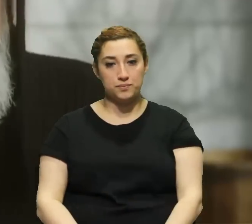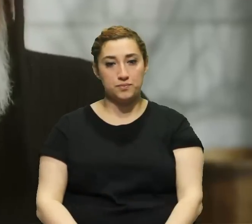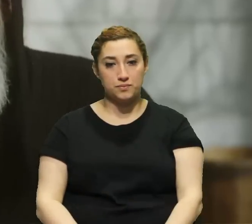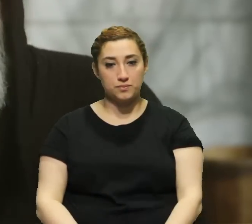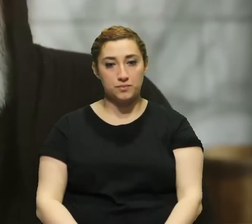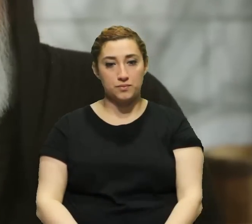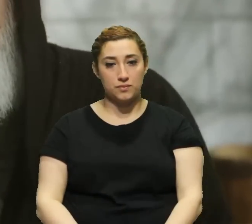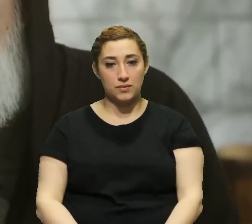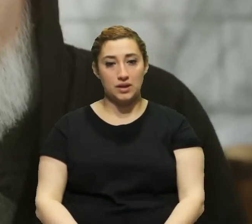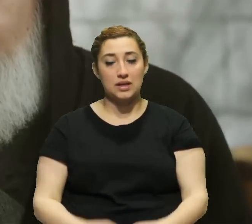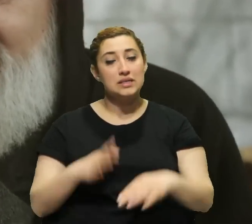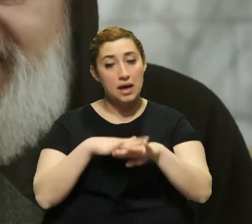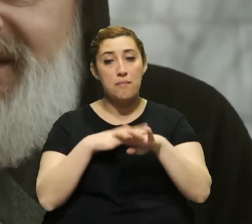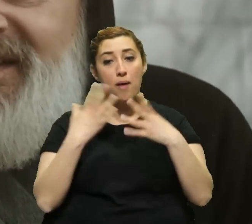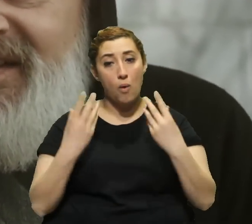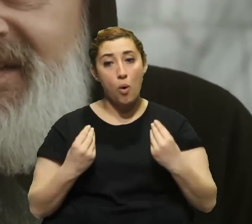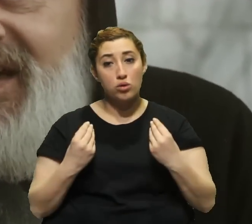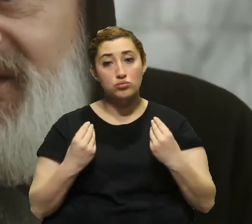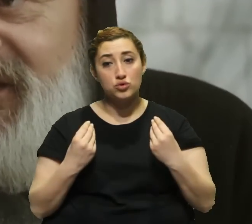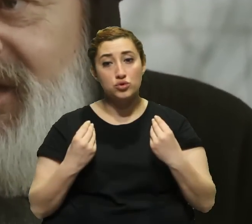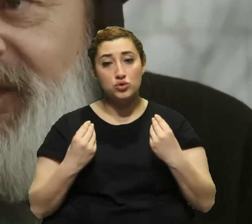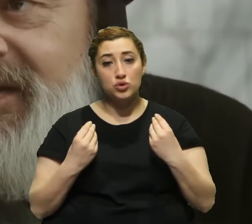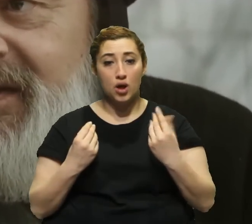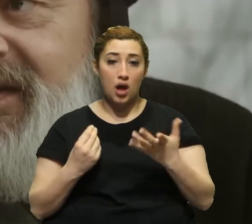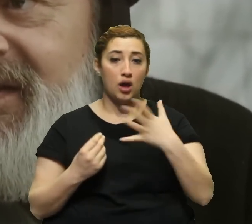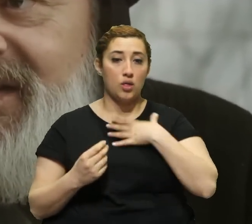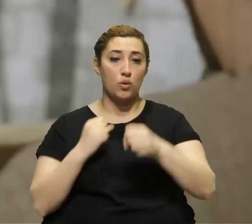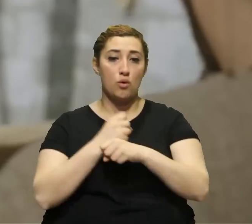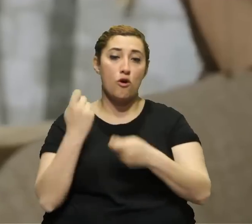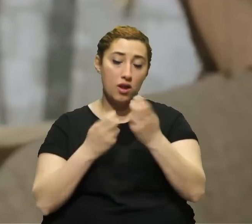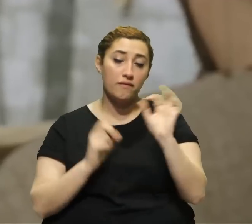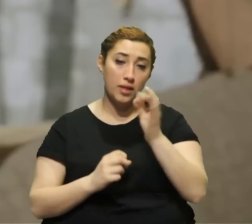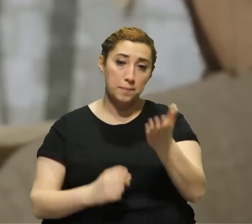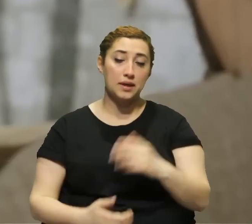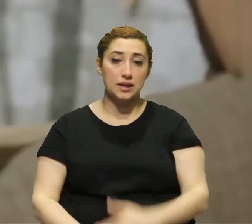Vesilesi olmuş. Dahi vazifesidir.